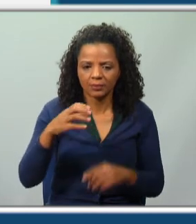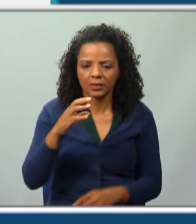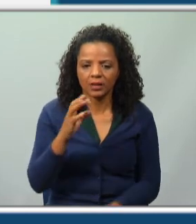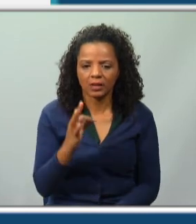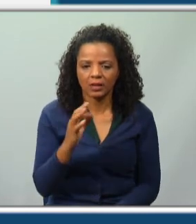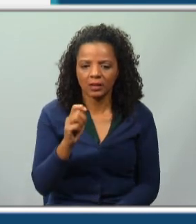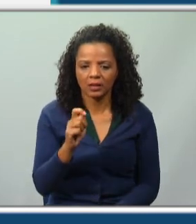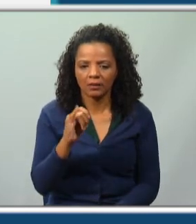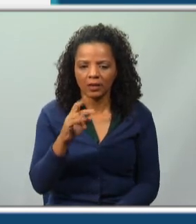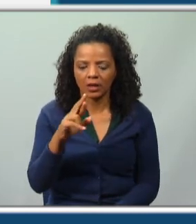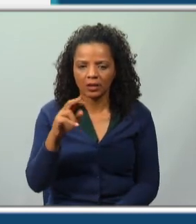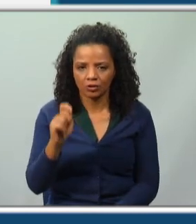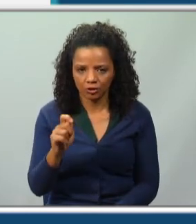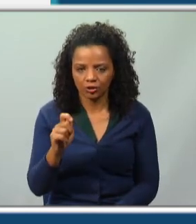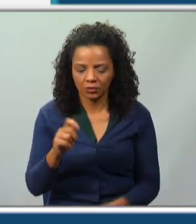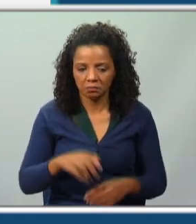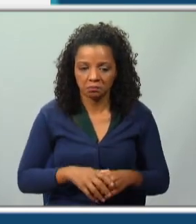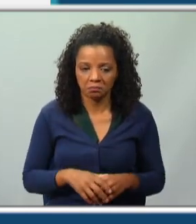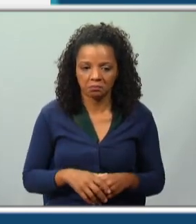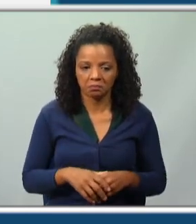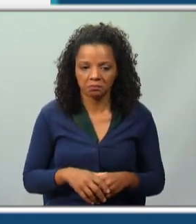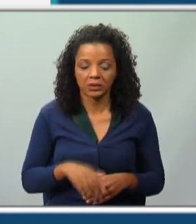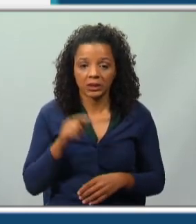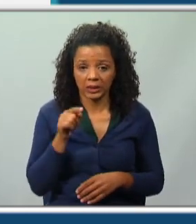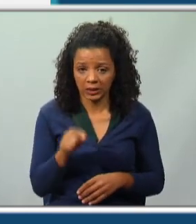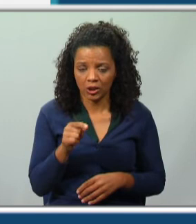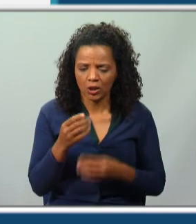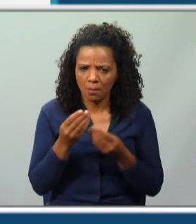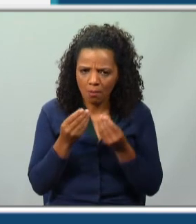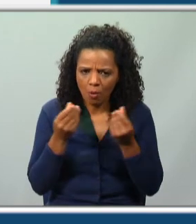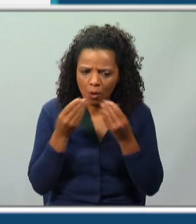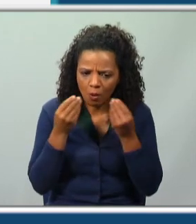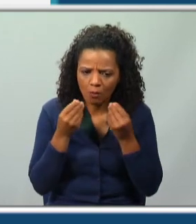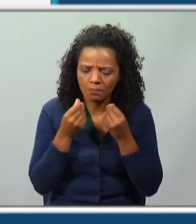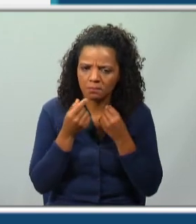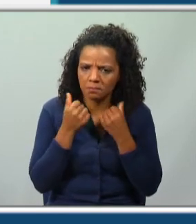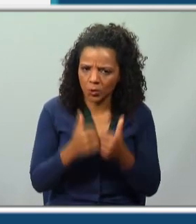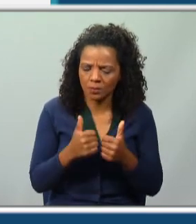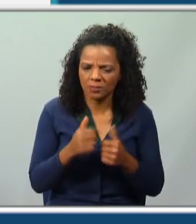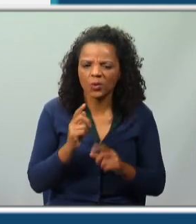estão atados normalmente com cordel e este molho é bom molho será o que 通常用繩子綁而且這個醬是好醬會是什麼